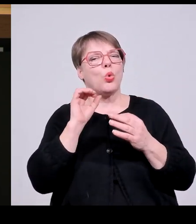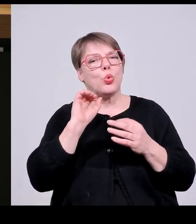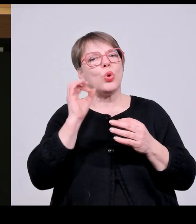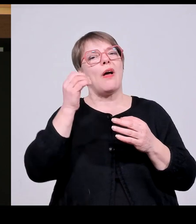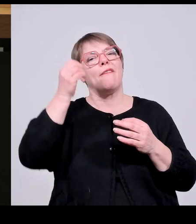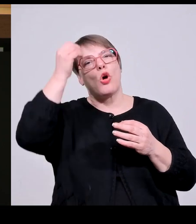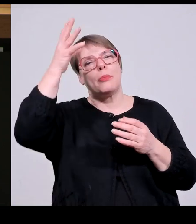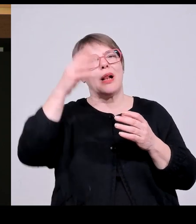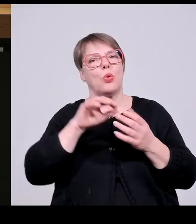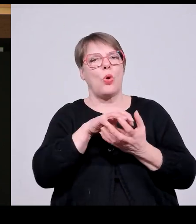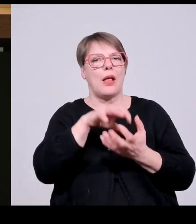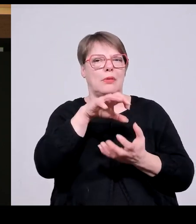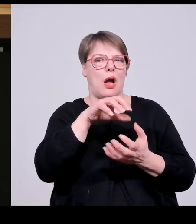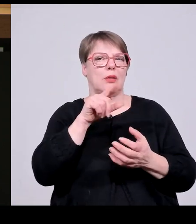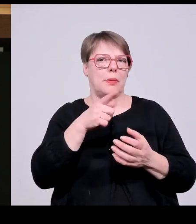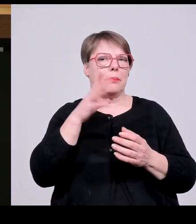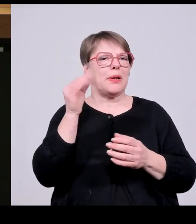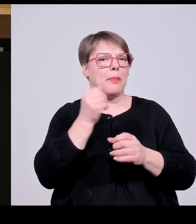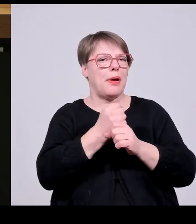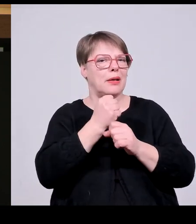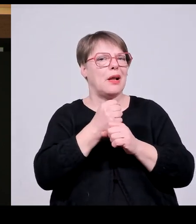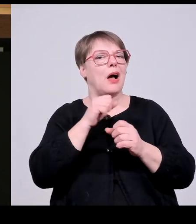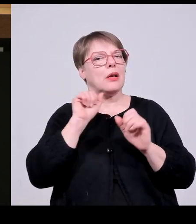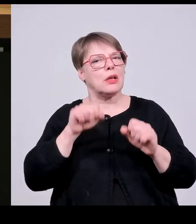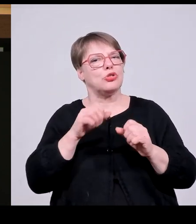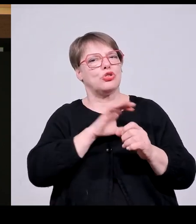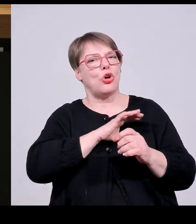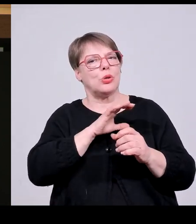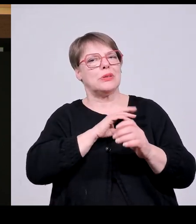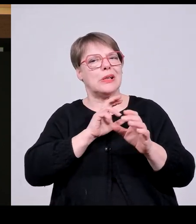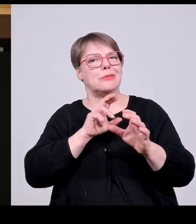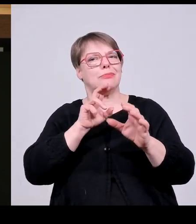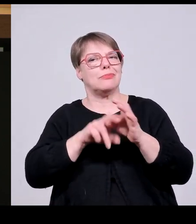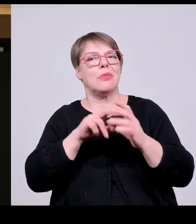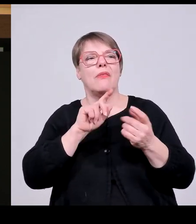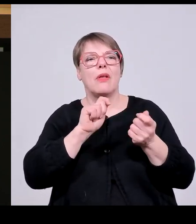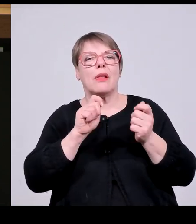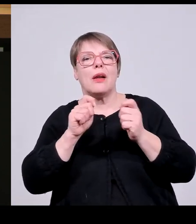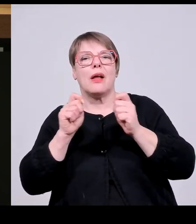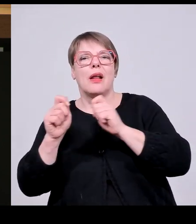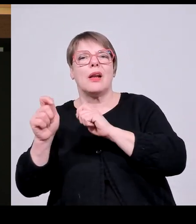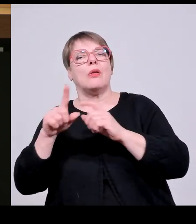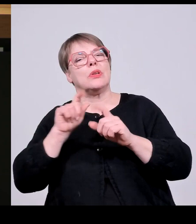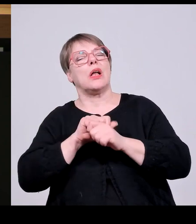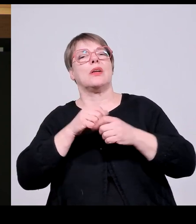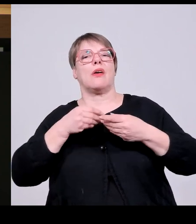Gerade jetzt übernehmen sie zusätzlich zu ihrem Bildungs- und Kulturauftrag weitere zentrale Aufgaben.